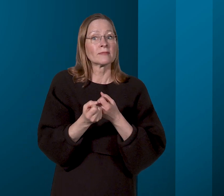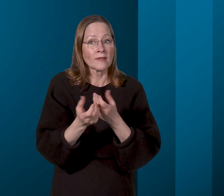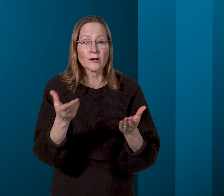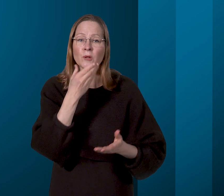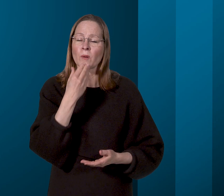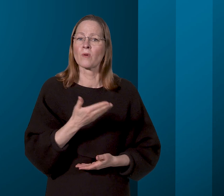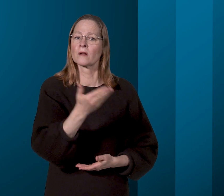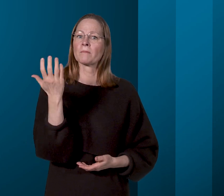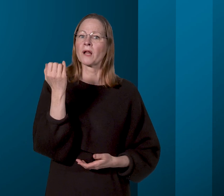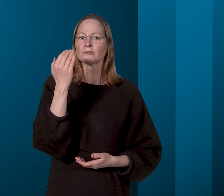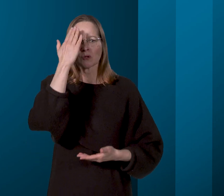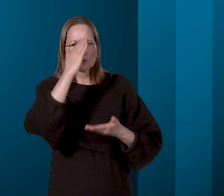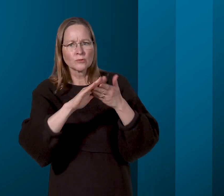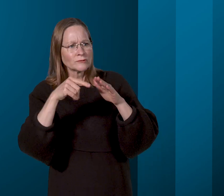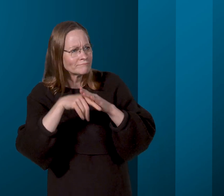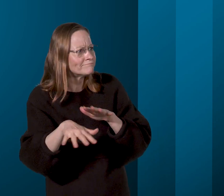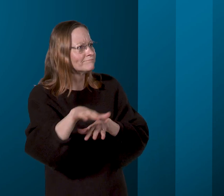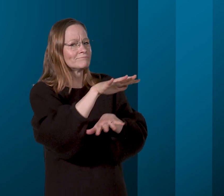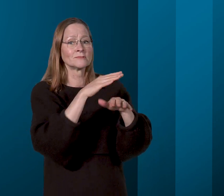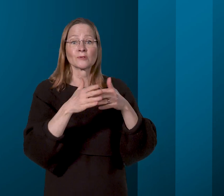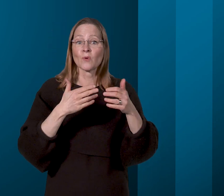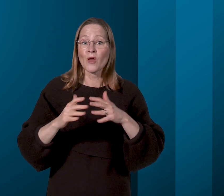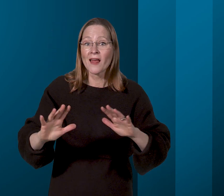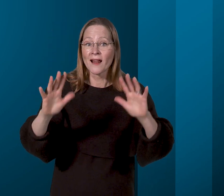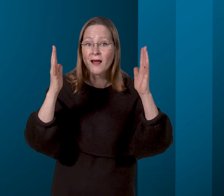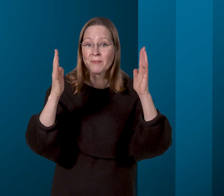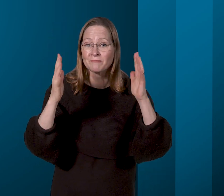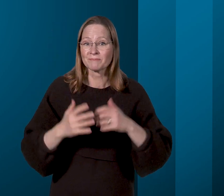tarjoavat nuorille mahdollisuuden tutustua työelämään.